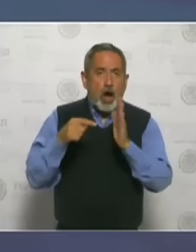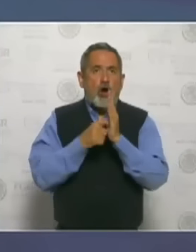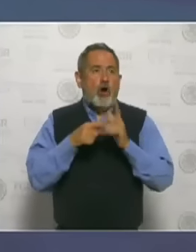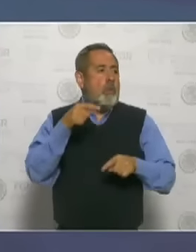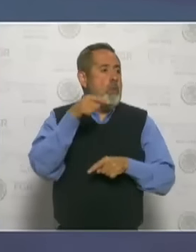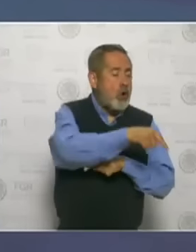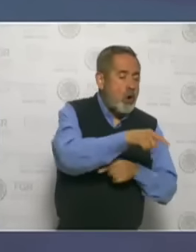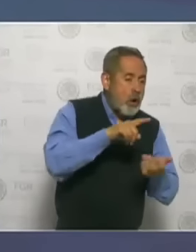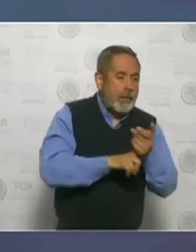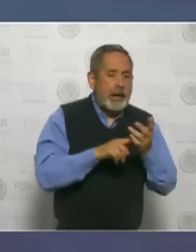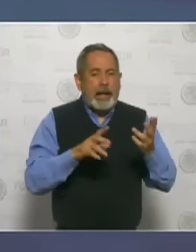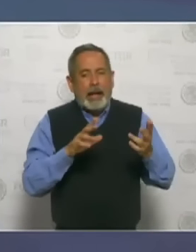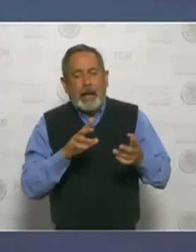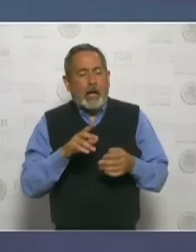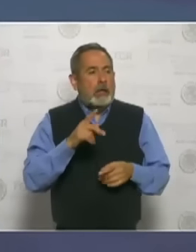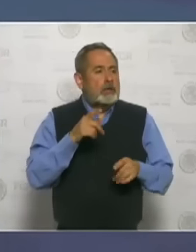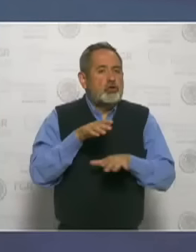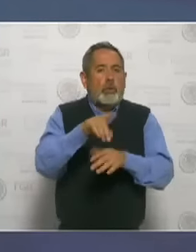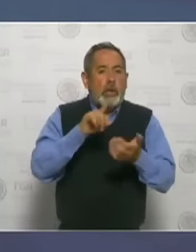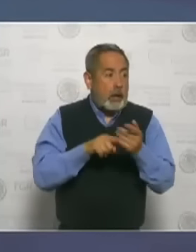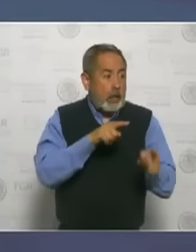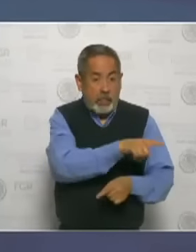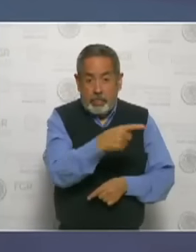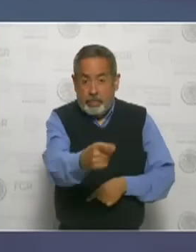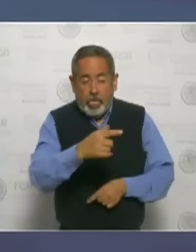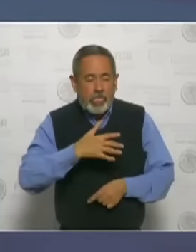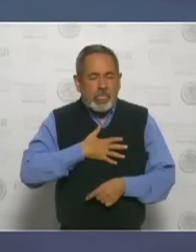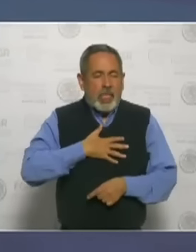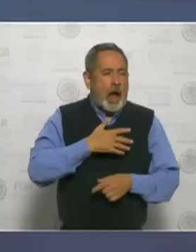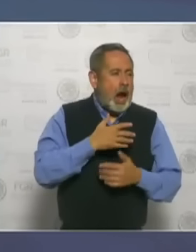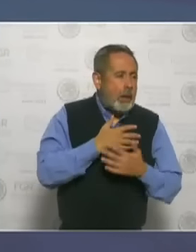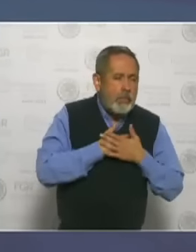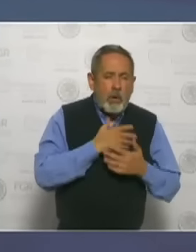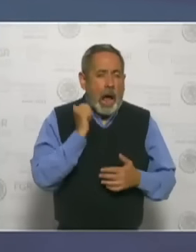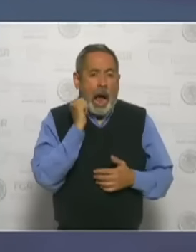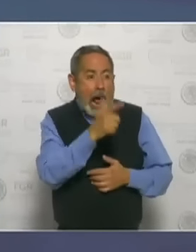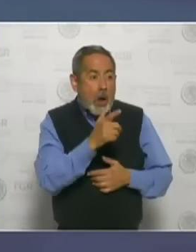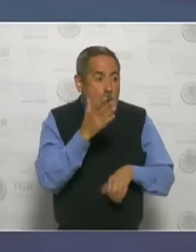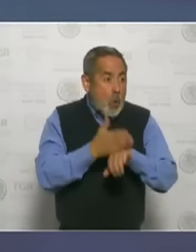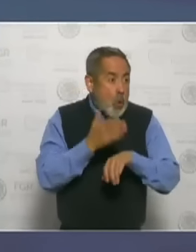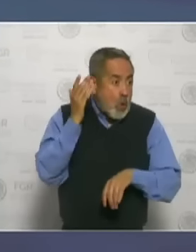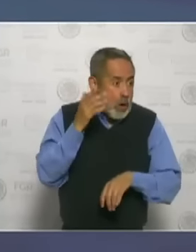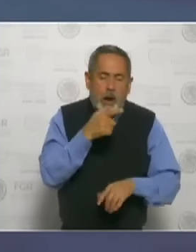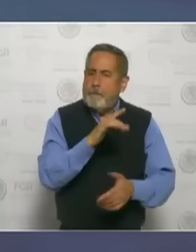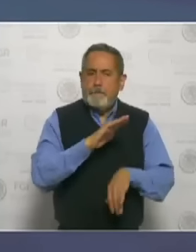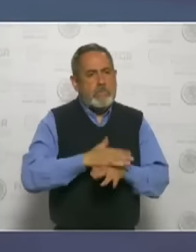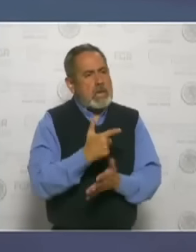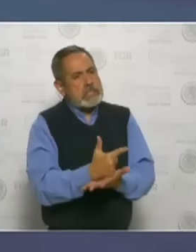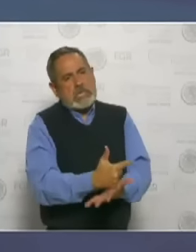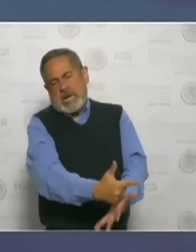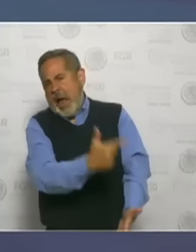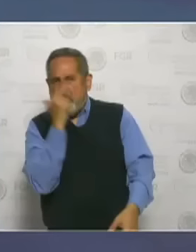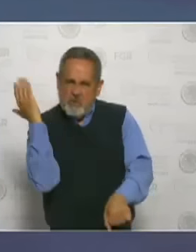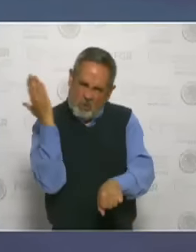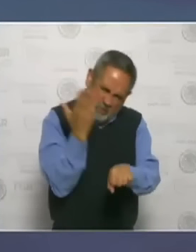nivel nacional y sus agravantes. La ley representa el reconocimiento de que aún no hemos podido dar